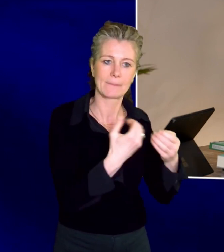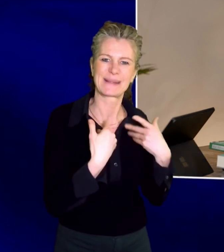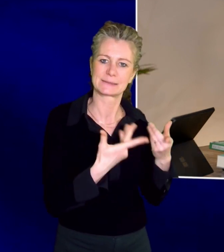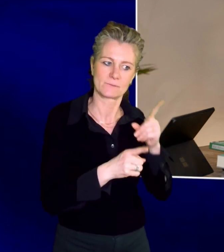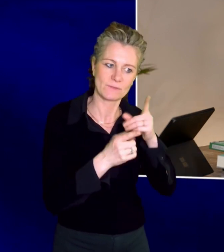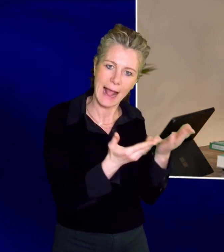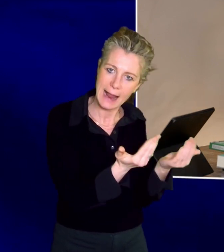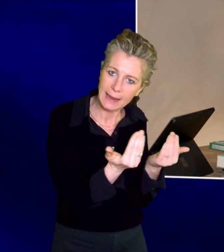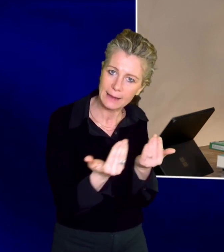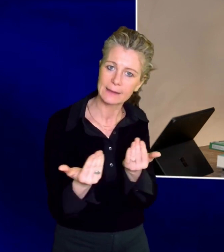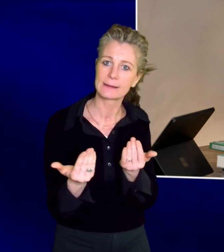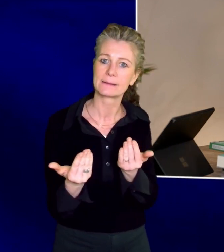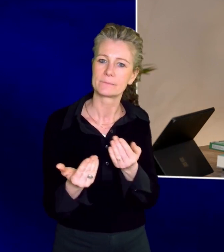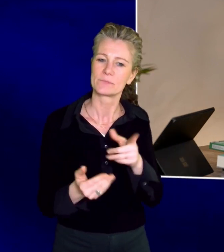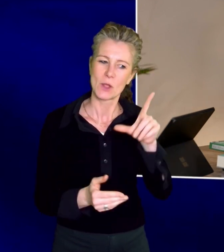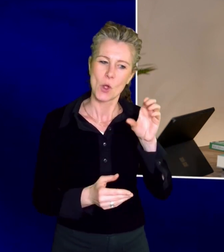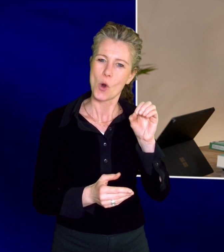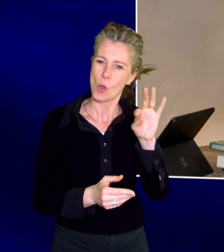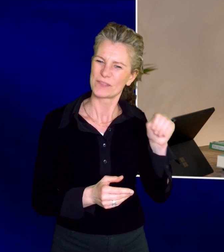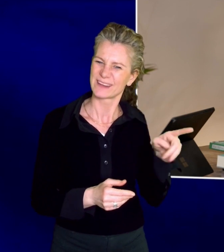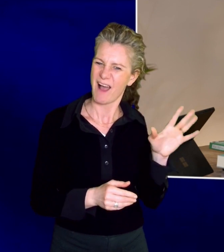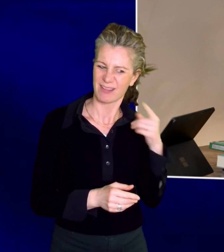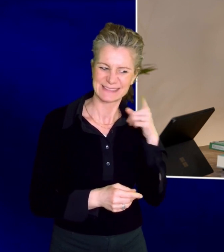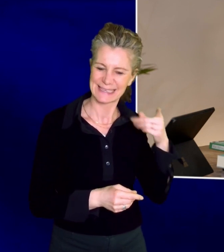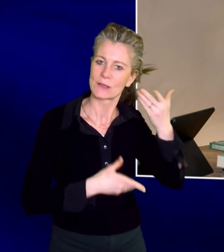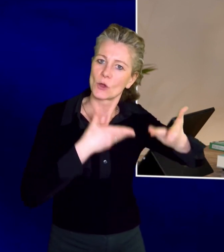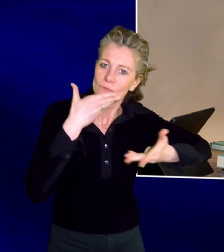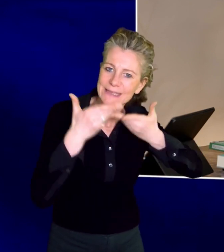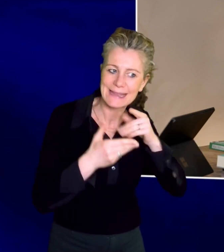Lotte heeft daar al de nadruk op gelegd: Dit kunnen vertellen aan mensen... mensen die het aux serieux nemen.